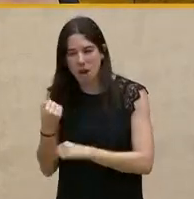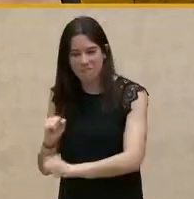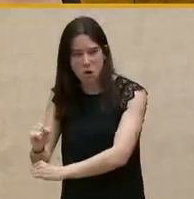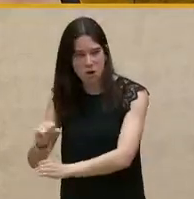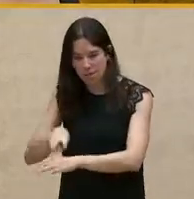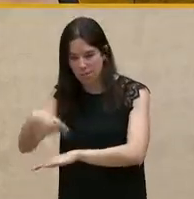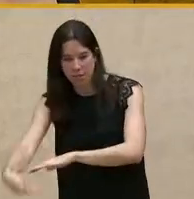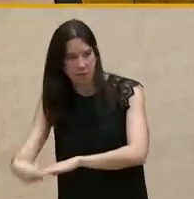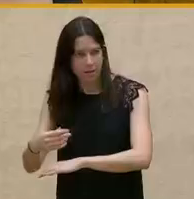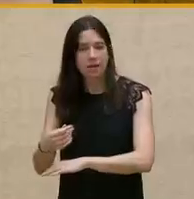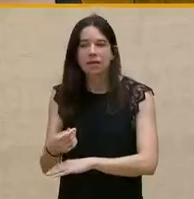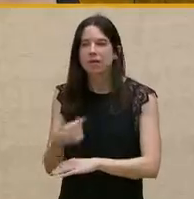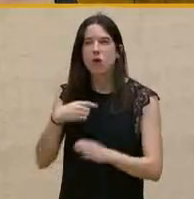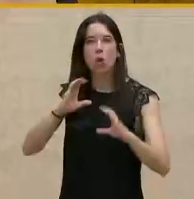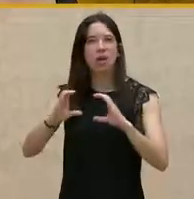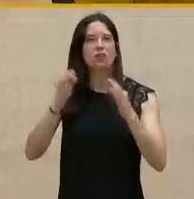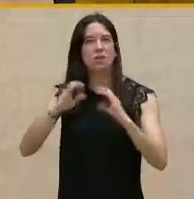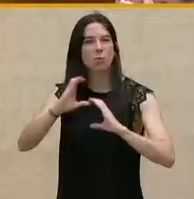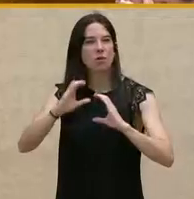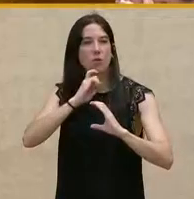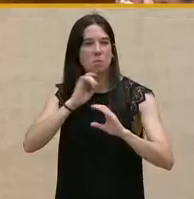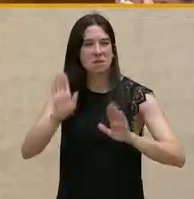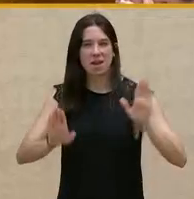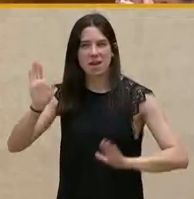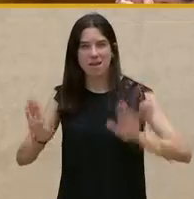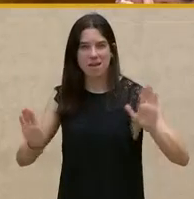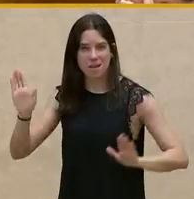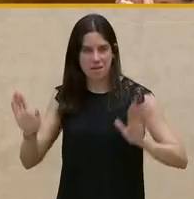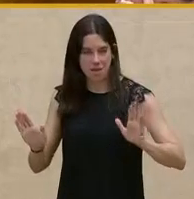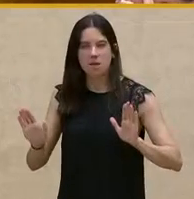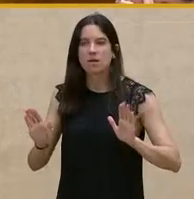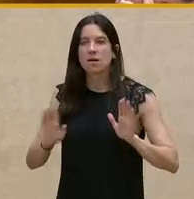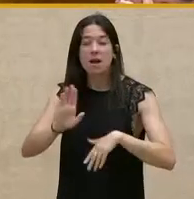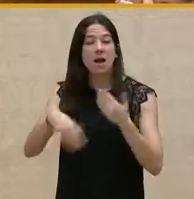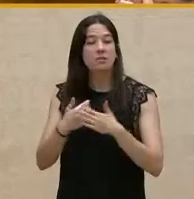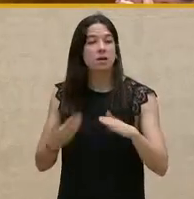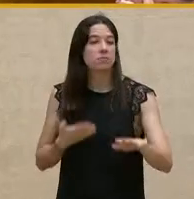Y la comunicación, siempre me comunicaba por mímica. Hasta que fuimos al médico,